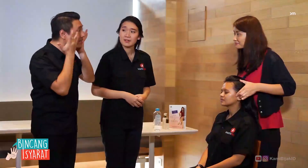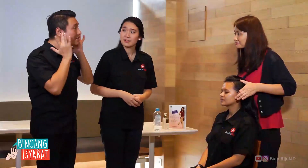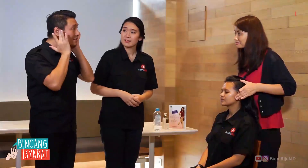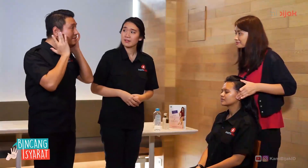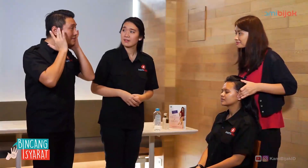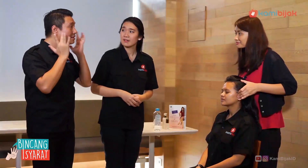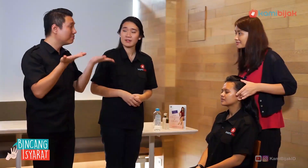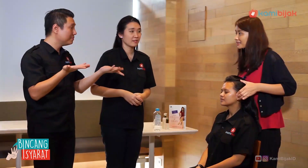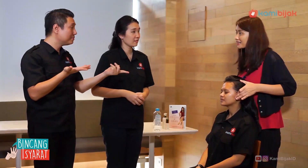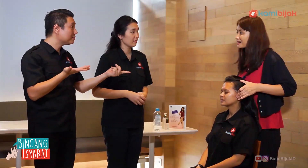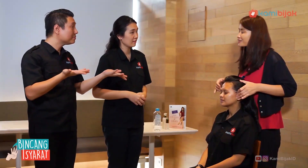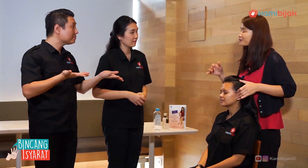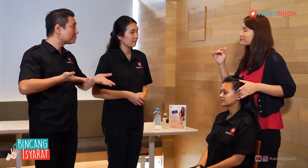Itu supaya apa?